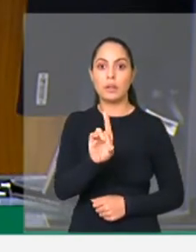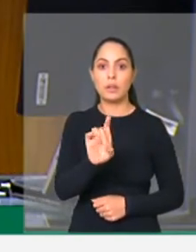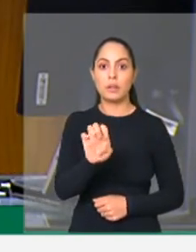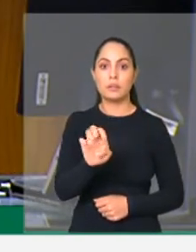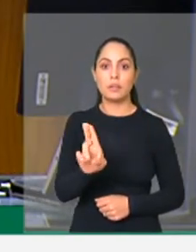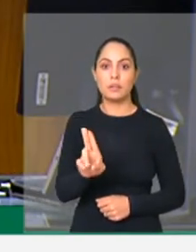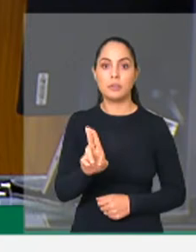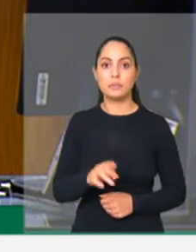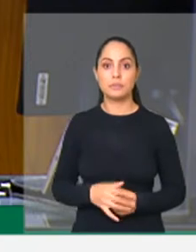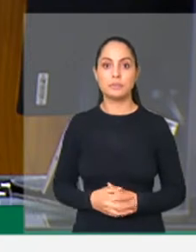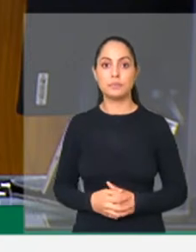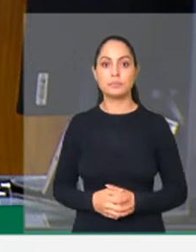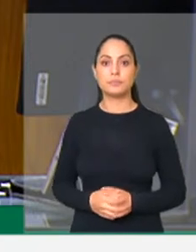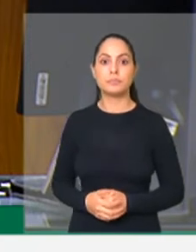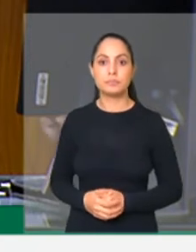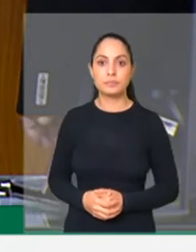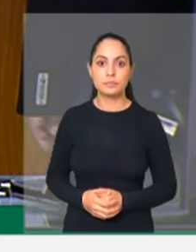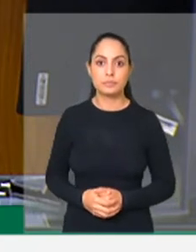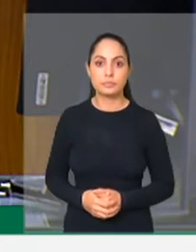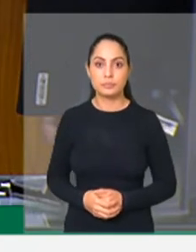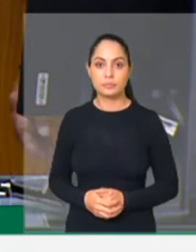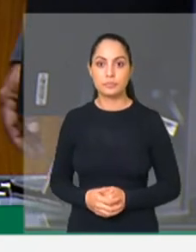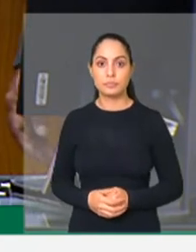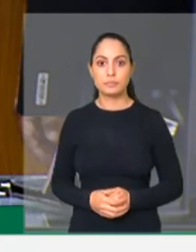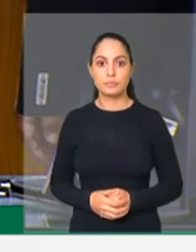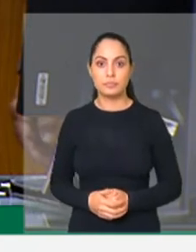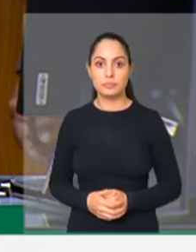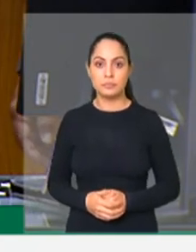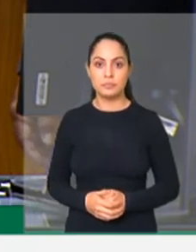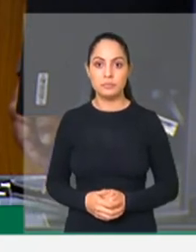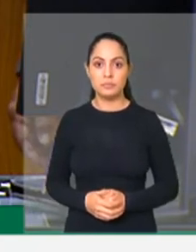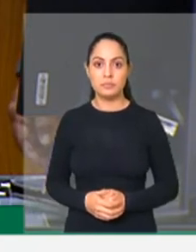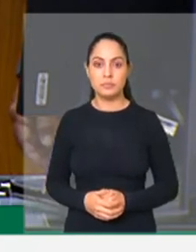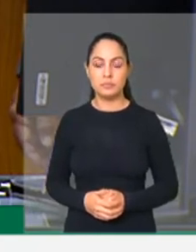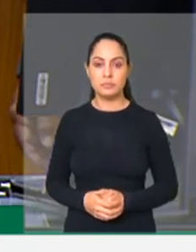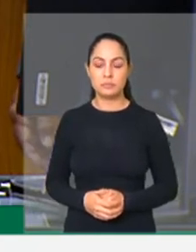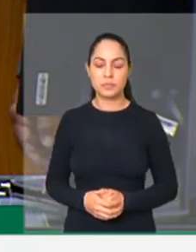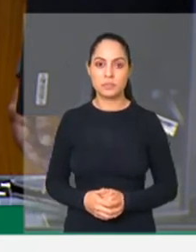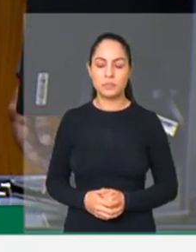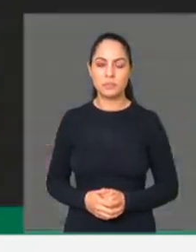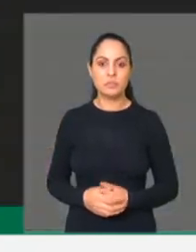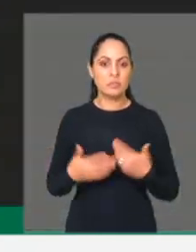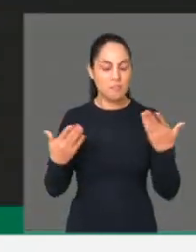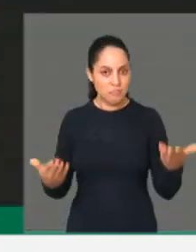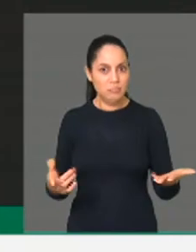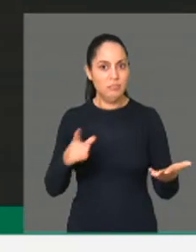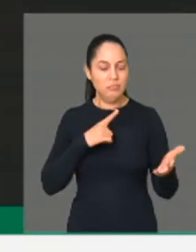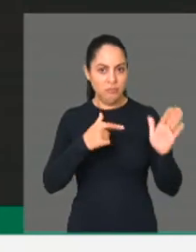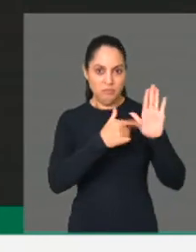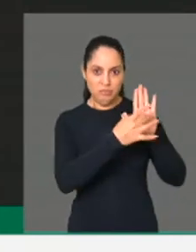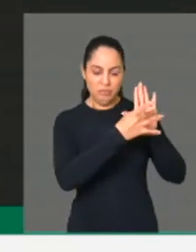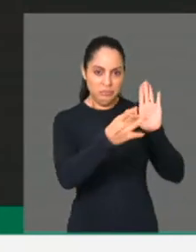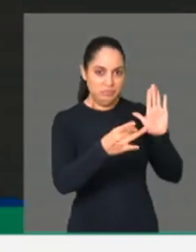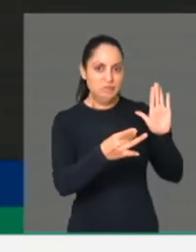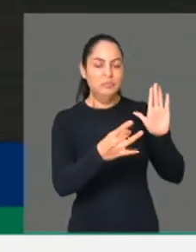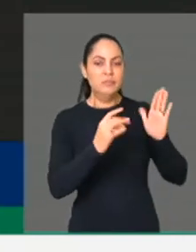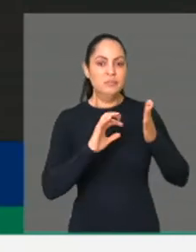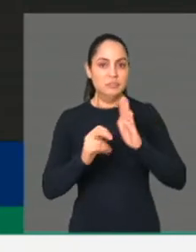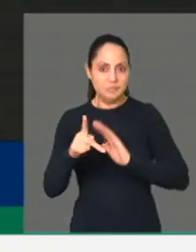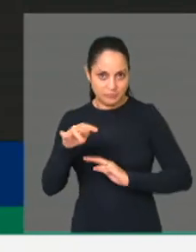VOU APOIAR O DESTAQUE DO PARTIDO DOS TRABALHADORES. PORQUE ELE... ELE INIBE UM POUCO O REABATO E AQUELA QUESTÃO DO EQUILÍBRIO QUE